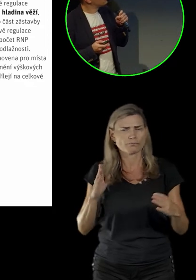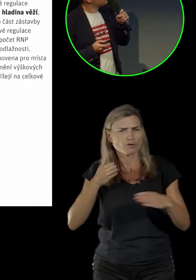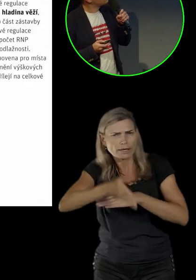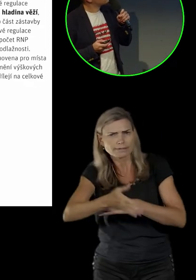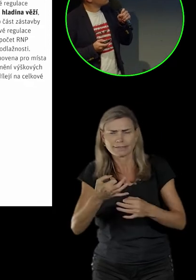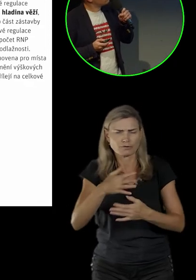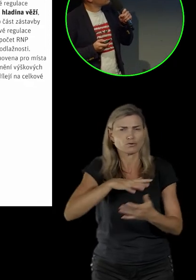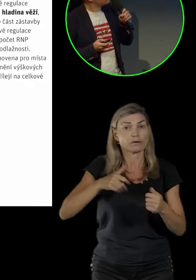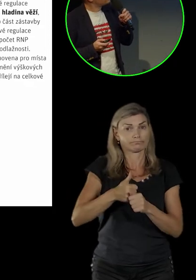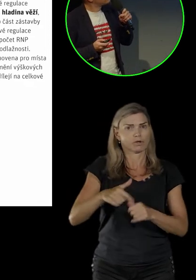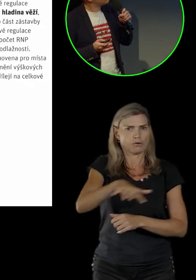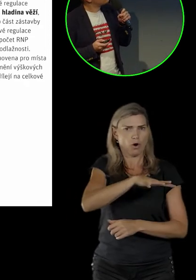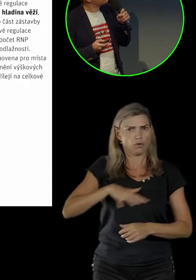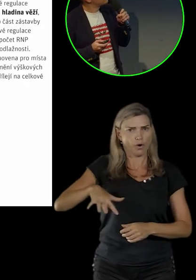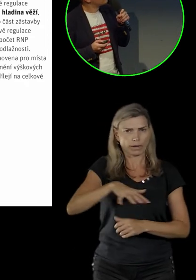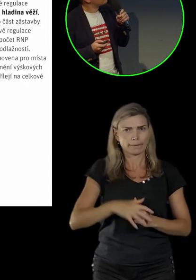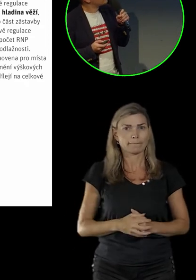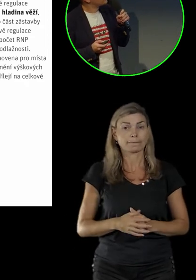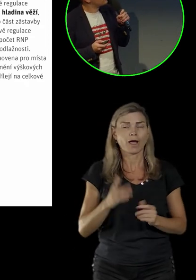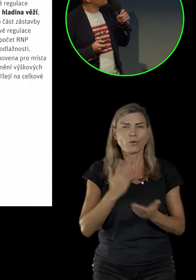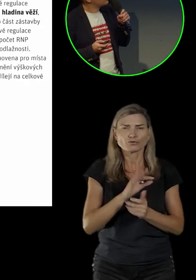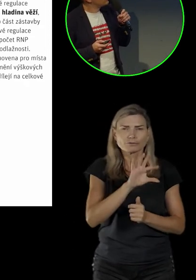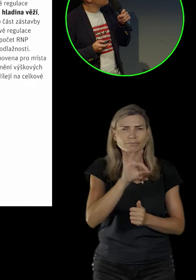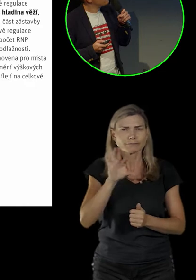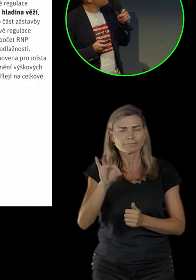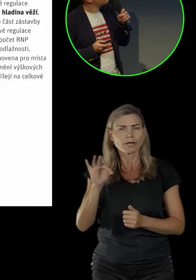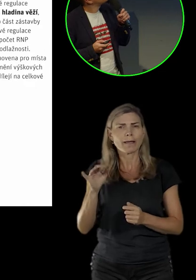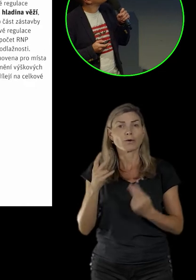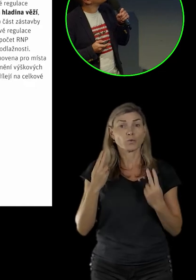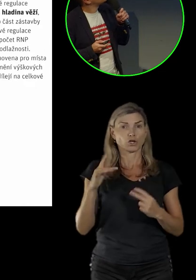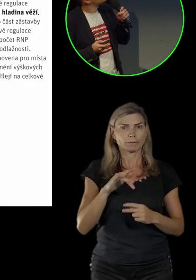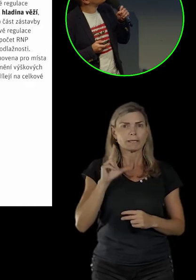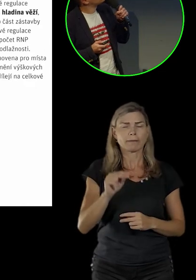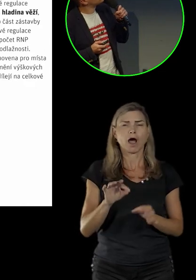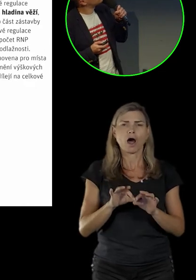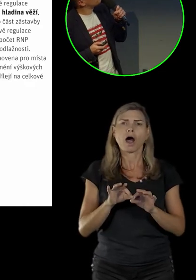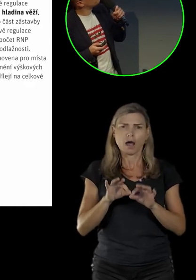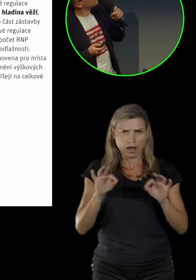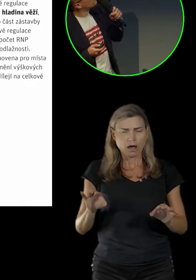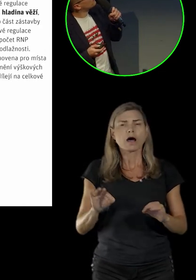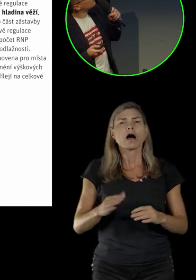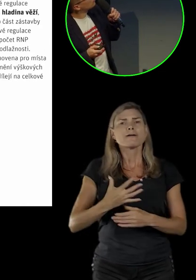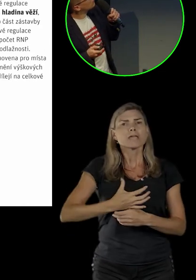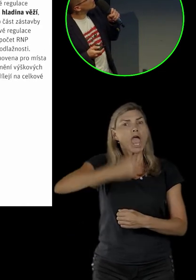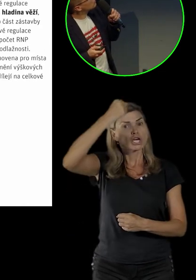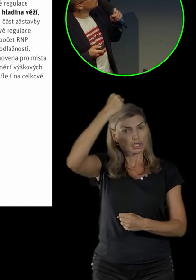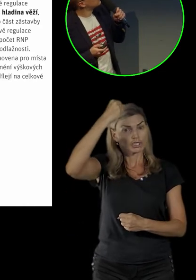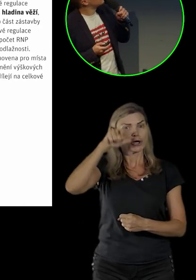No a na těch nejdůležitějších místech, jak už jsem zmiňoval, je vymezena hladina věží. To jsou ty čtverce na vršku obrázku.